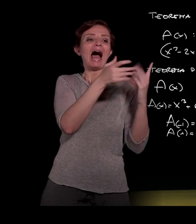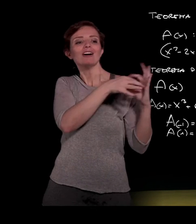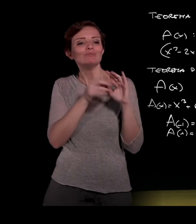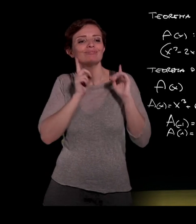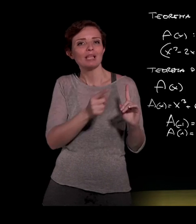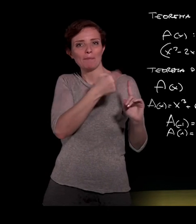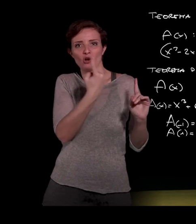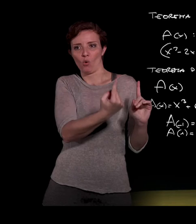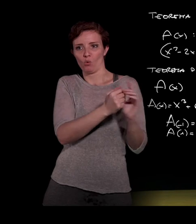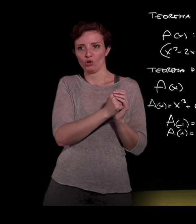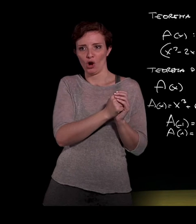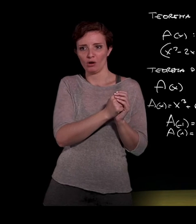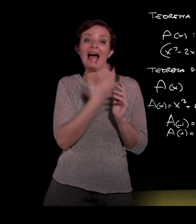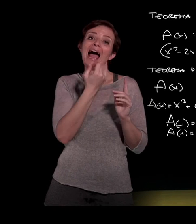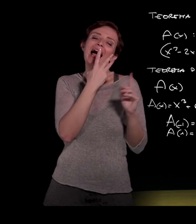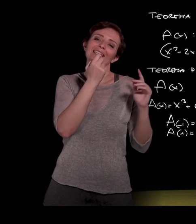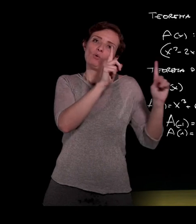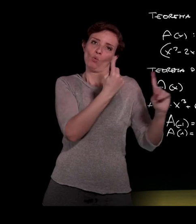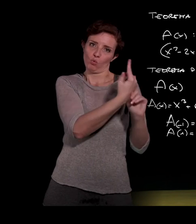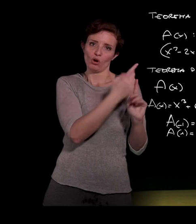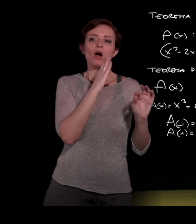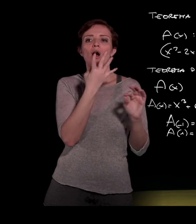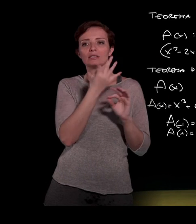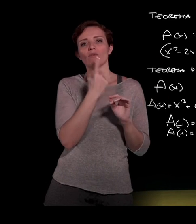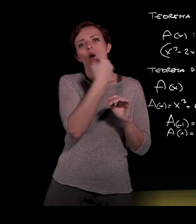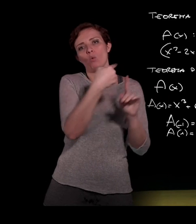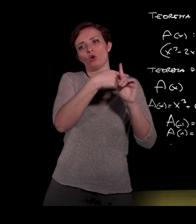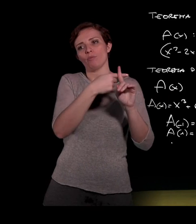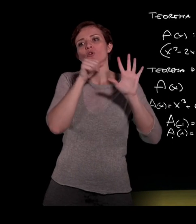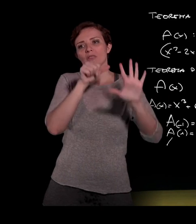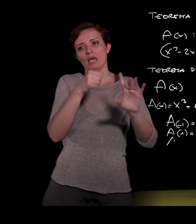Questo vuol dire che il resto della divisione è 24, quindi non è divisibile per x-1.